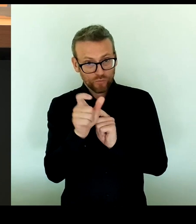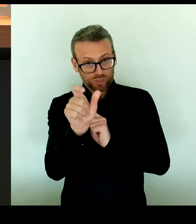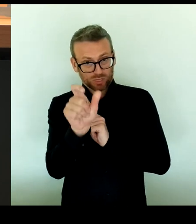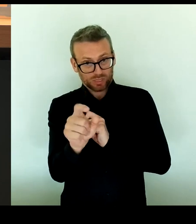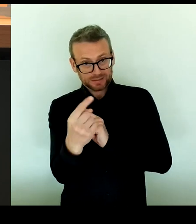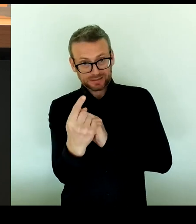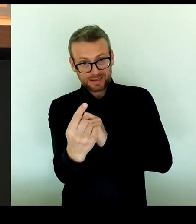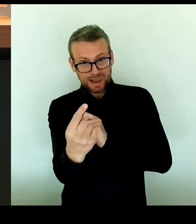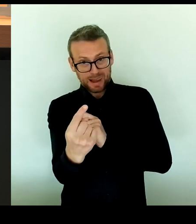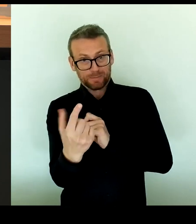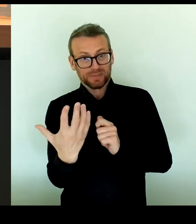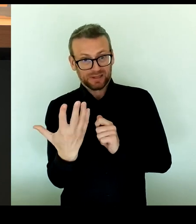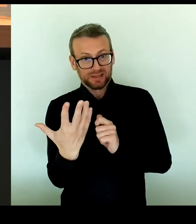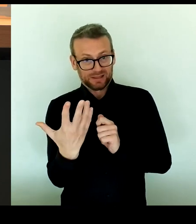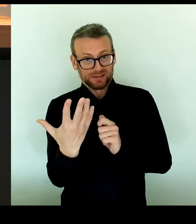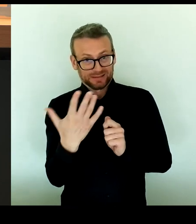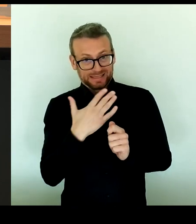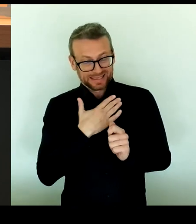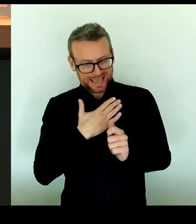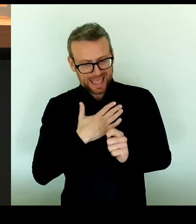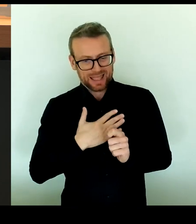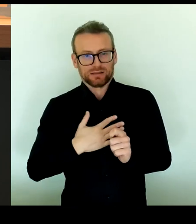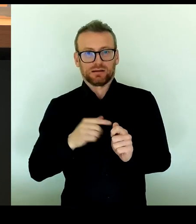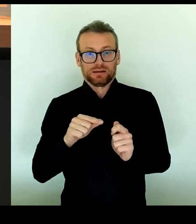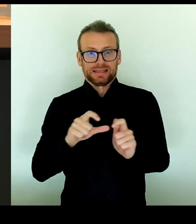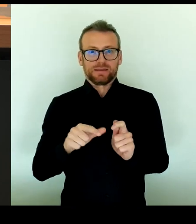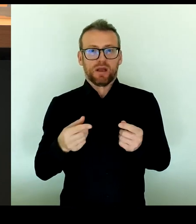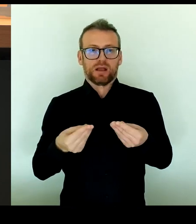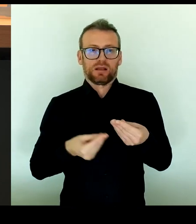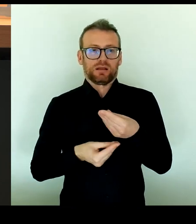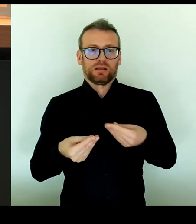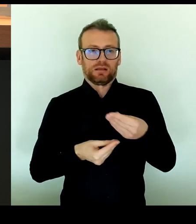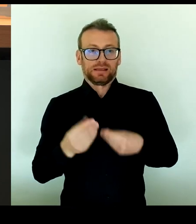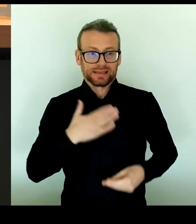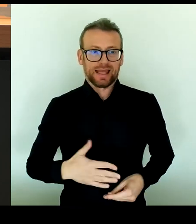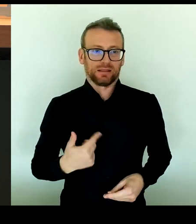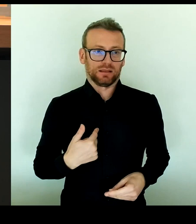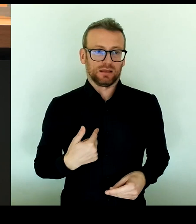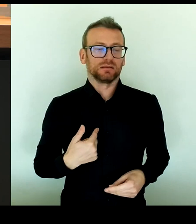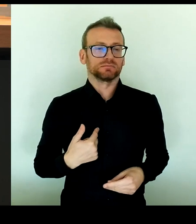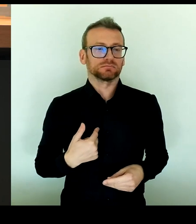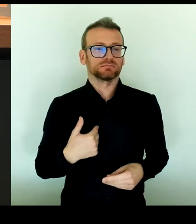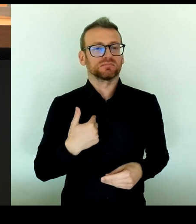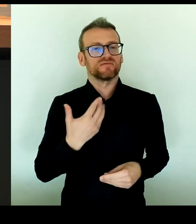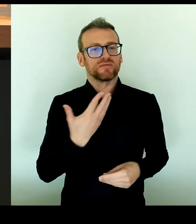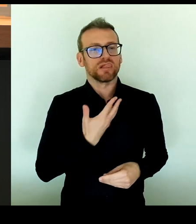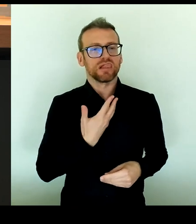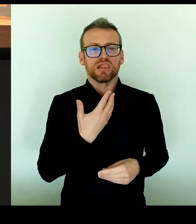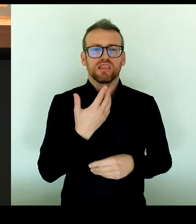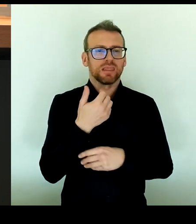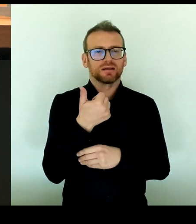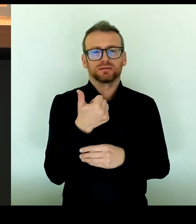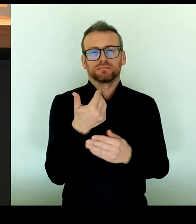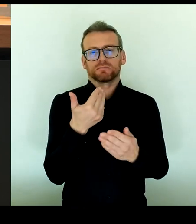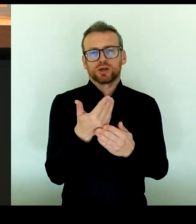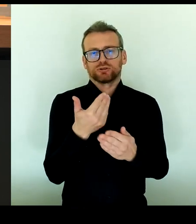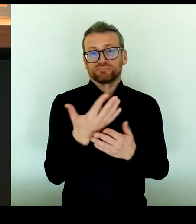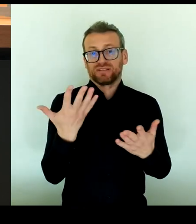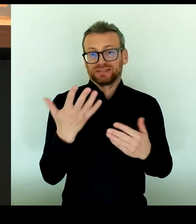die Straßenbahnplanung vorgestellt. Ich habe gefragt, sagen Sie mal, ich hab vor zwei Tagen gesehen eine Planung für die alte Schäferei in Französisch Buchholz, 2300